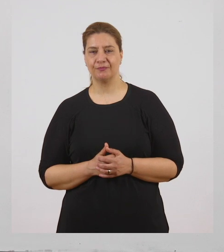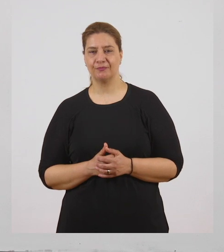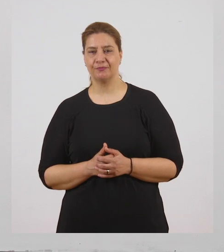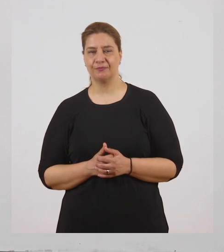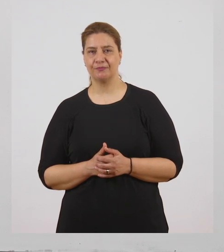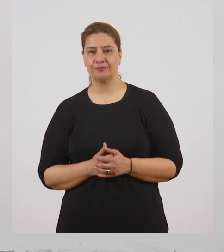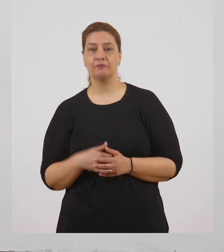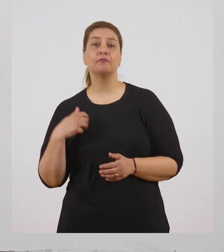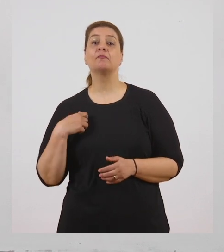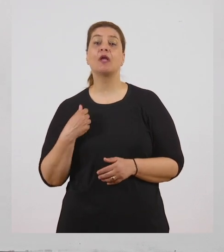νερουλός,